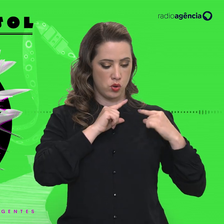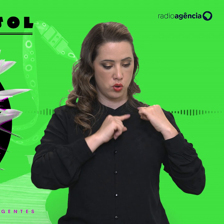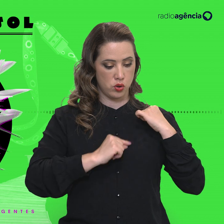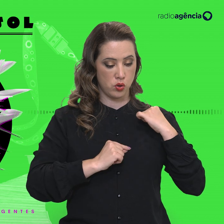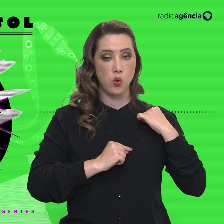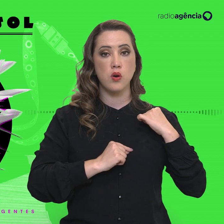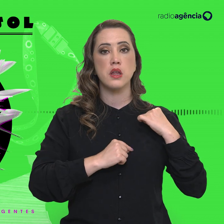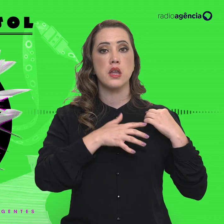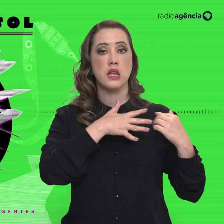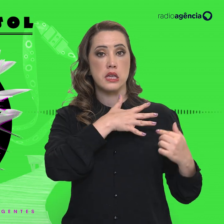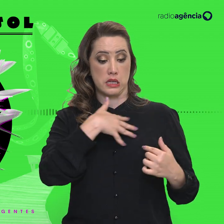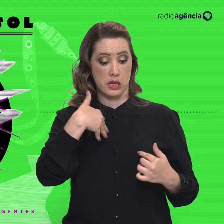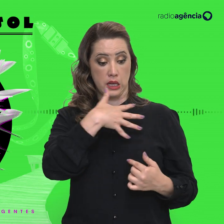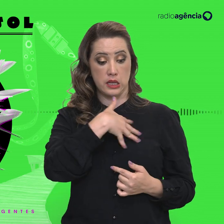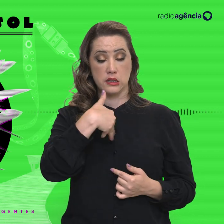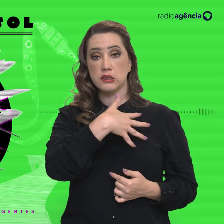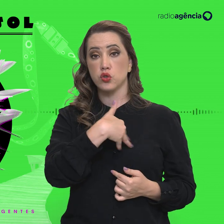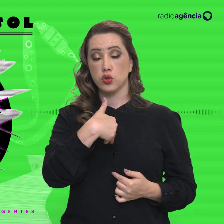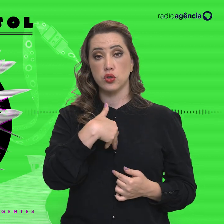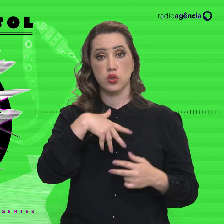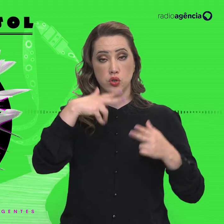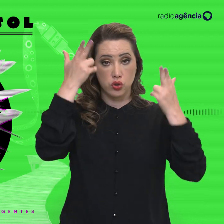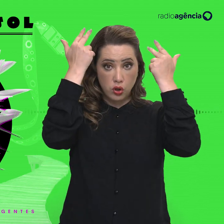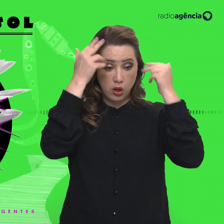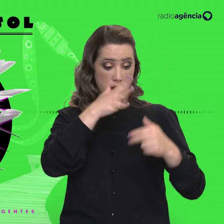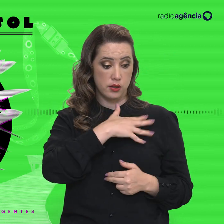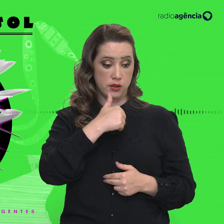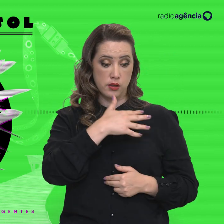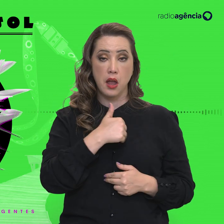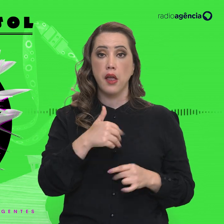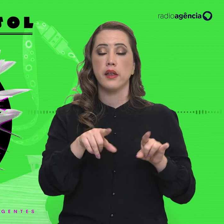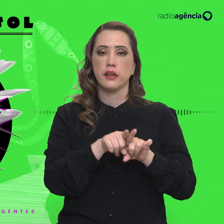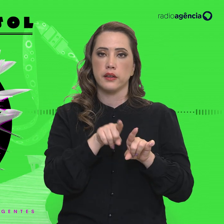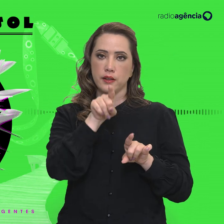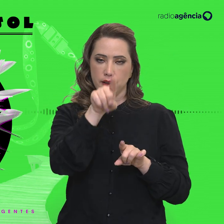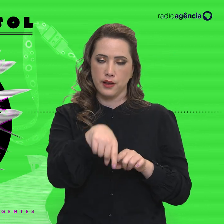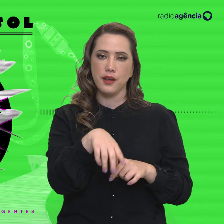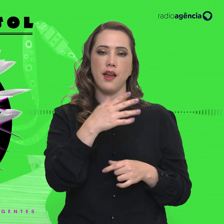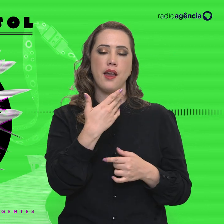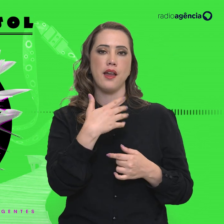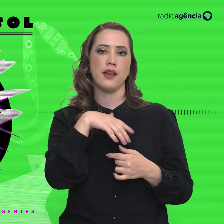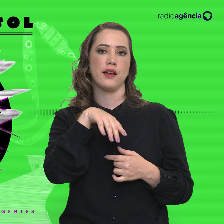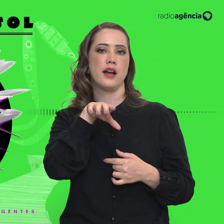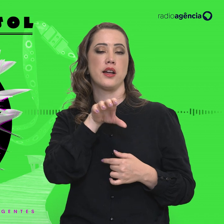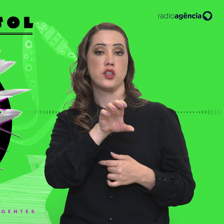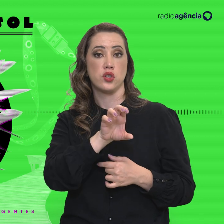que é o símbolo da síndrome de Ehlers-Danlos, que a gente também falou disso lá na primeira temporada,